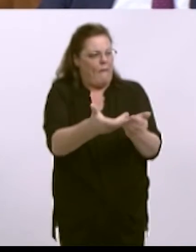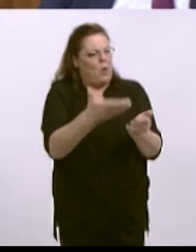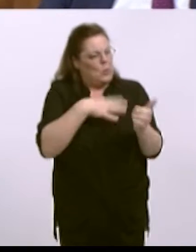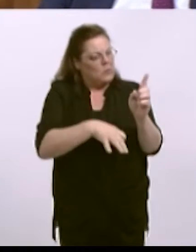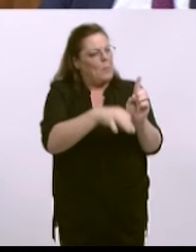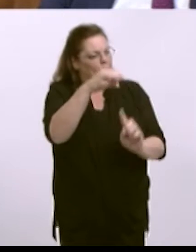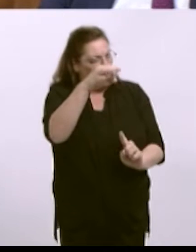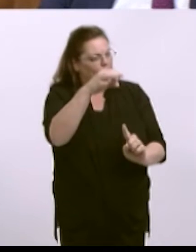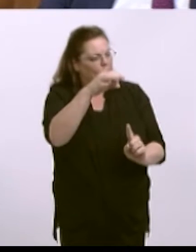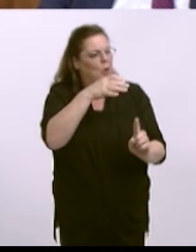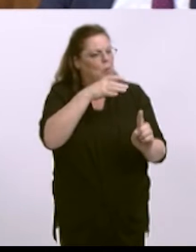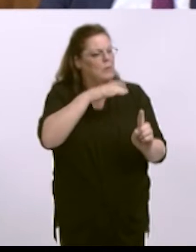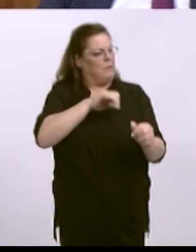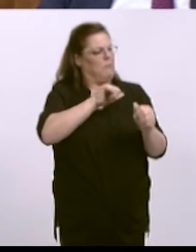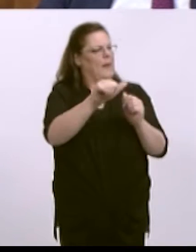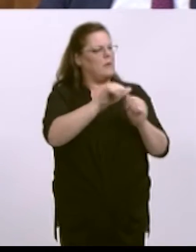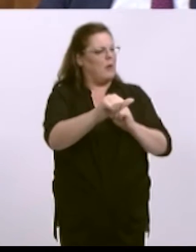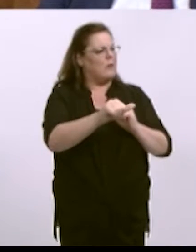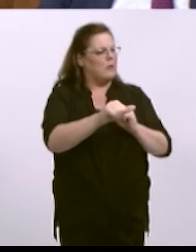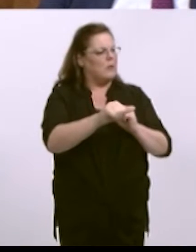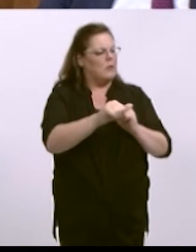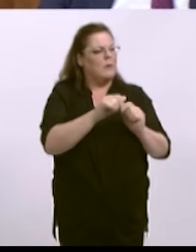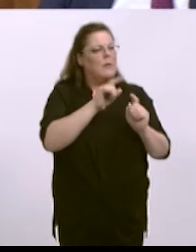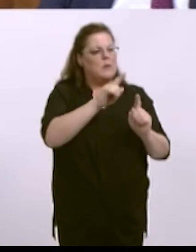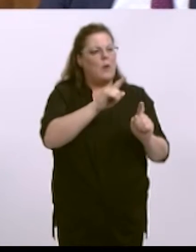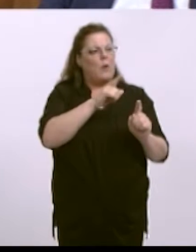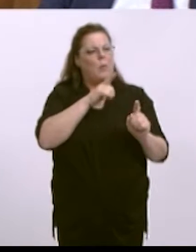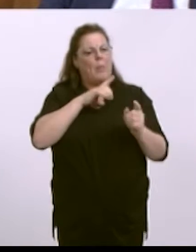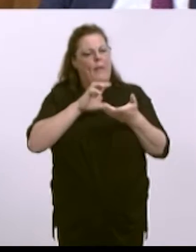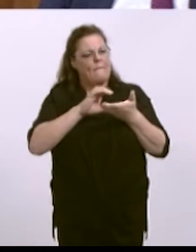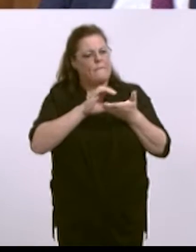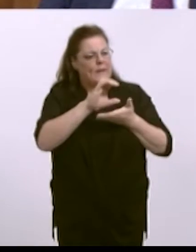to deliver better, but we want to make sure that investment continues to rise in our higher